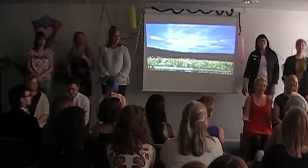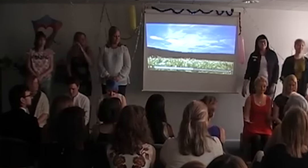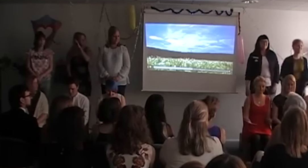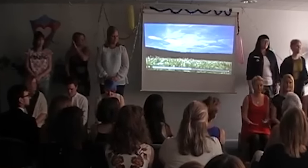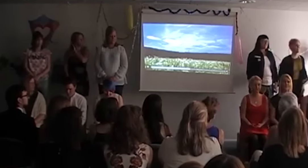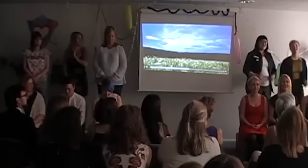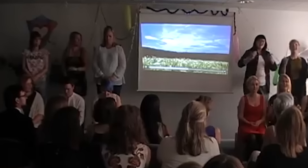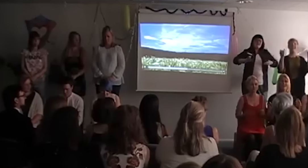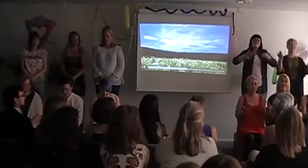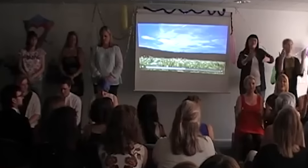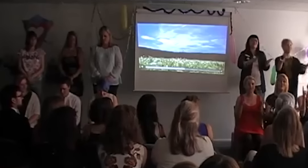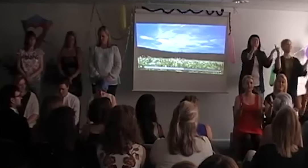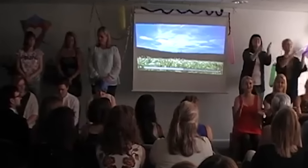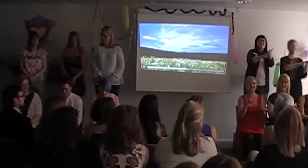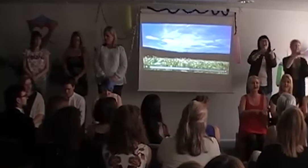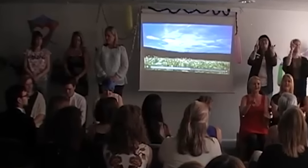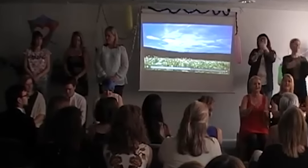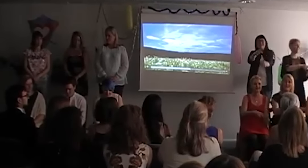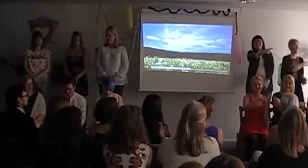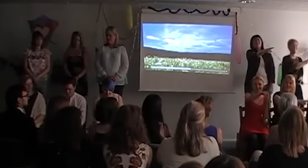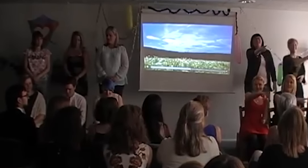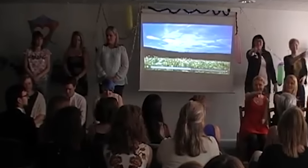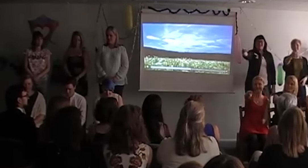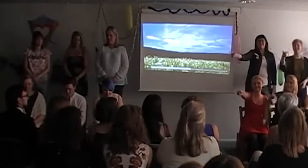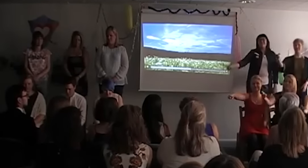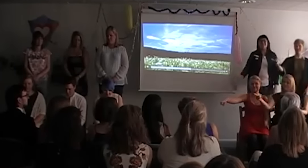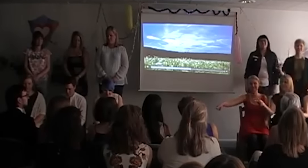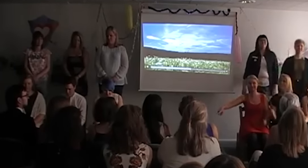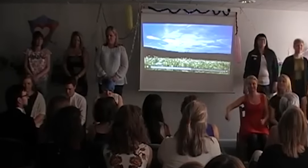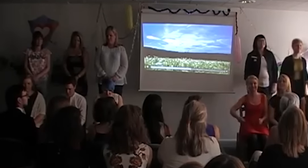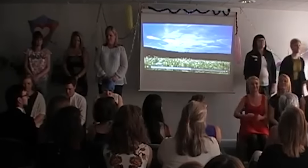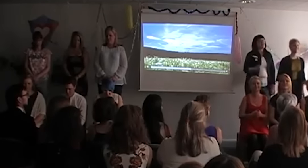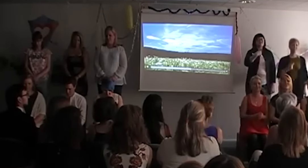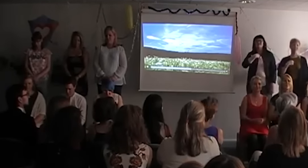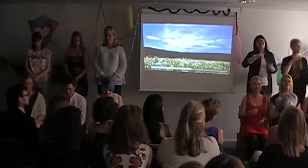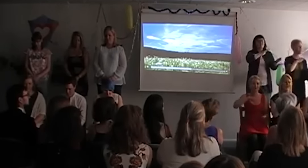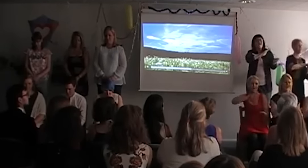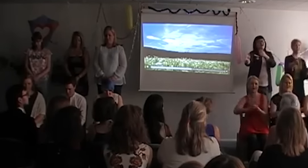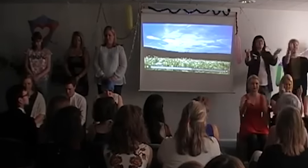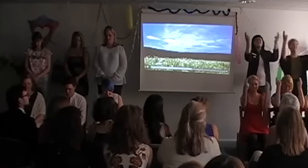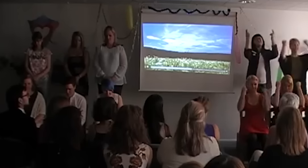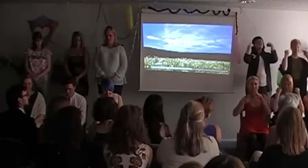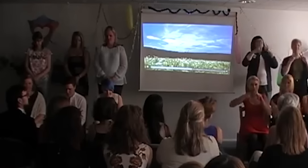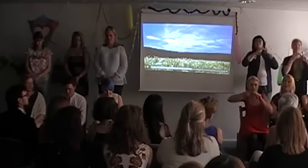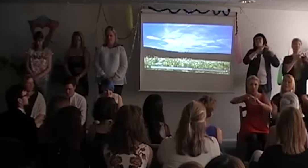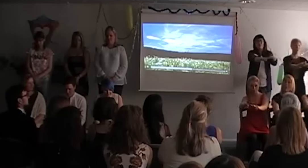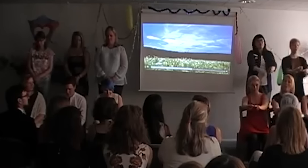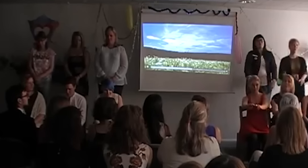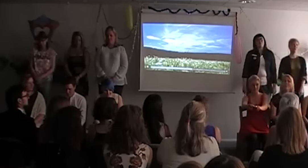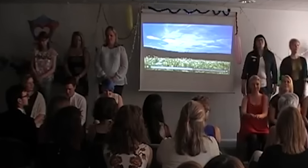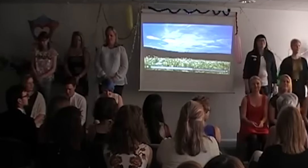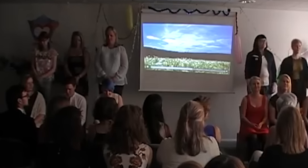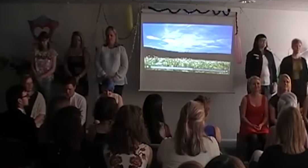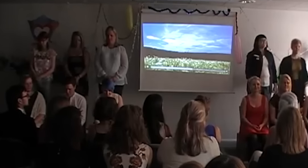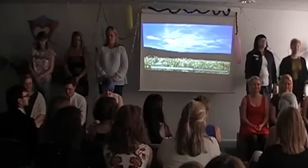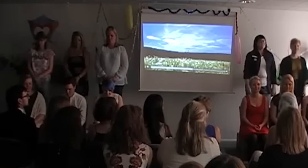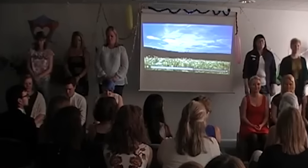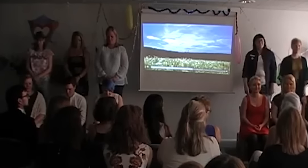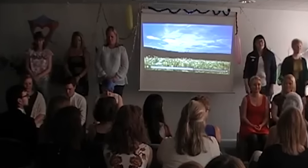För, idag ska de höra sanningen. Jag ska aldrig ta skit igen.